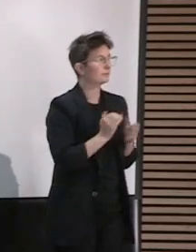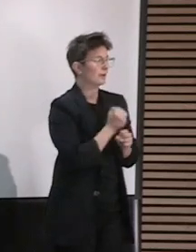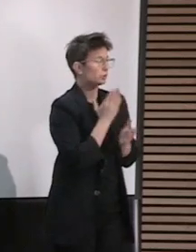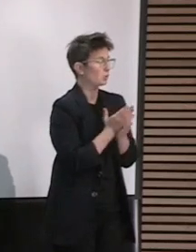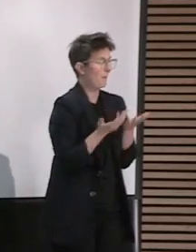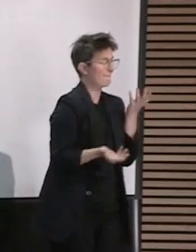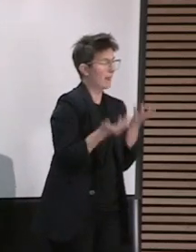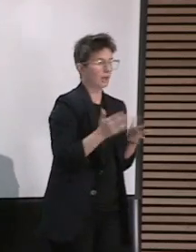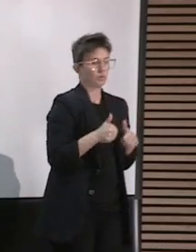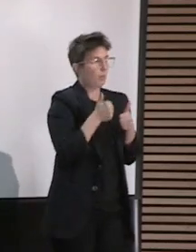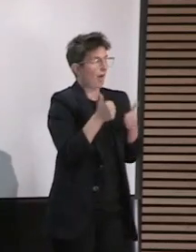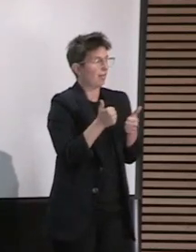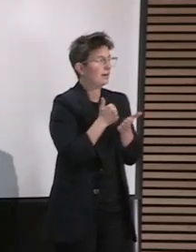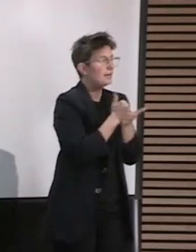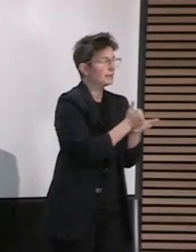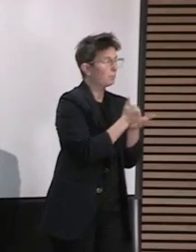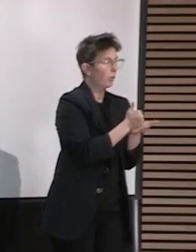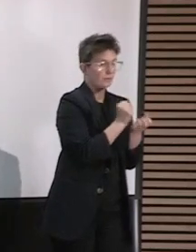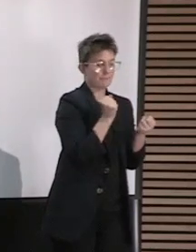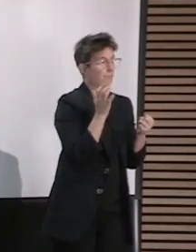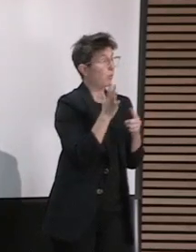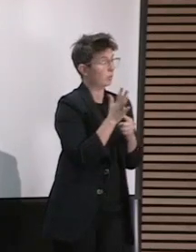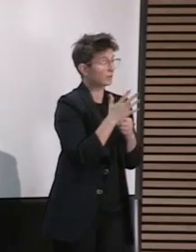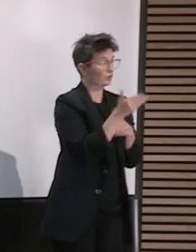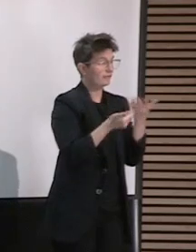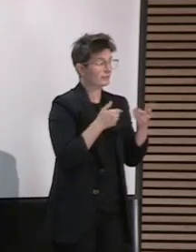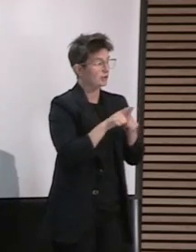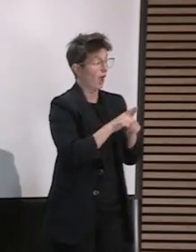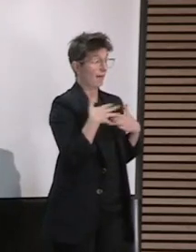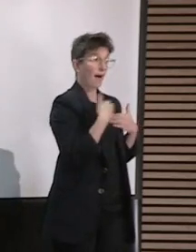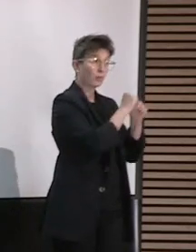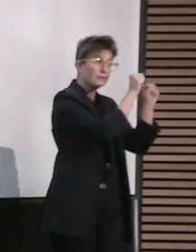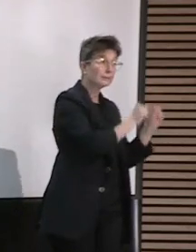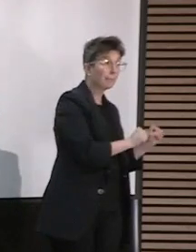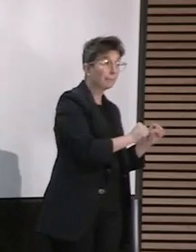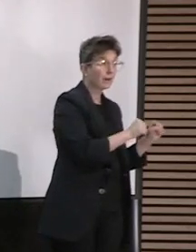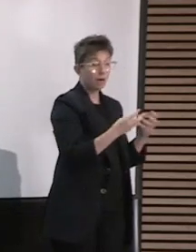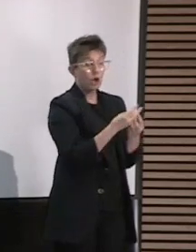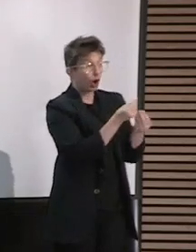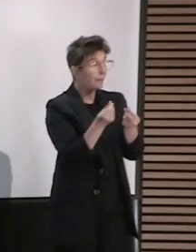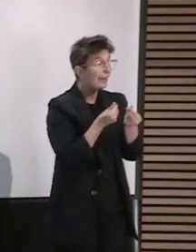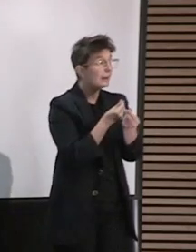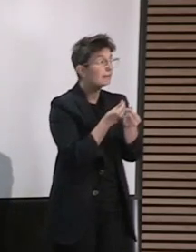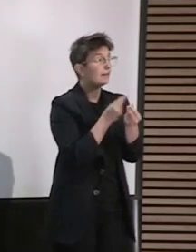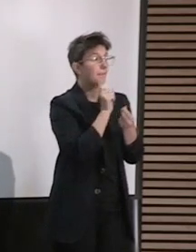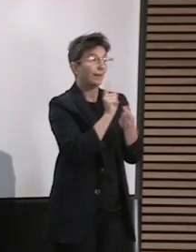Kawanatanga na reira hoki tatou he tino tupato ki o maatau whakatau katoa, ka pakaru. Kia